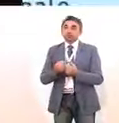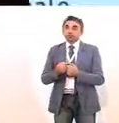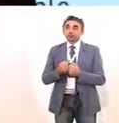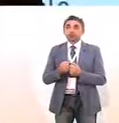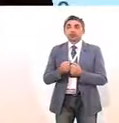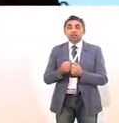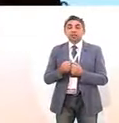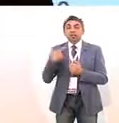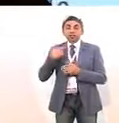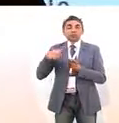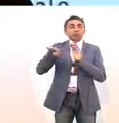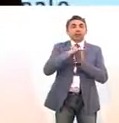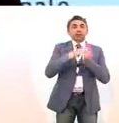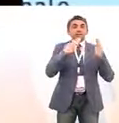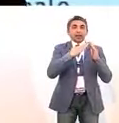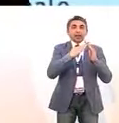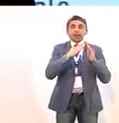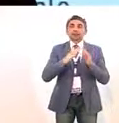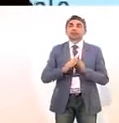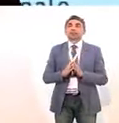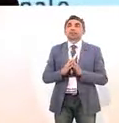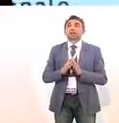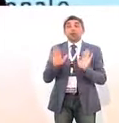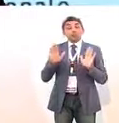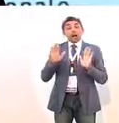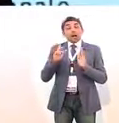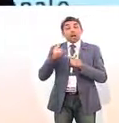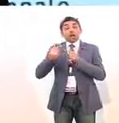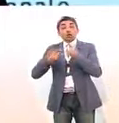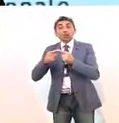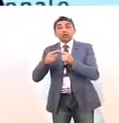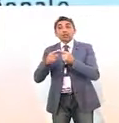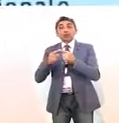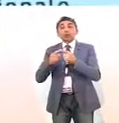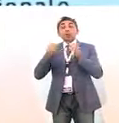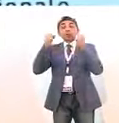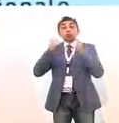andato a casa, e va bene, ma la conseguenza è che non c’è la possibilità di sapere